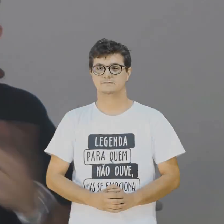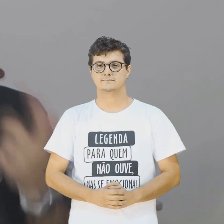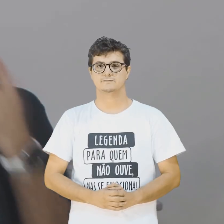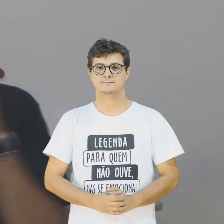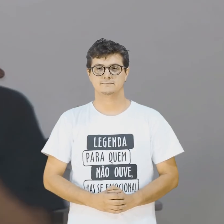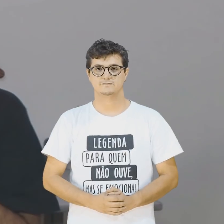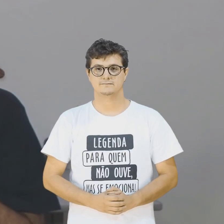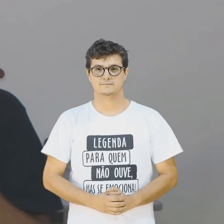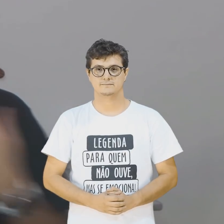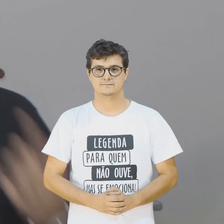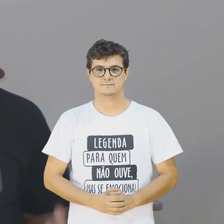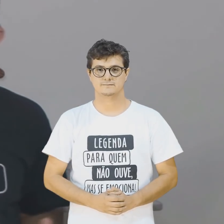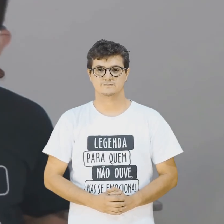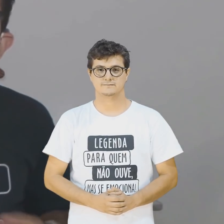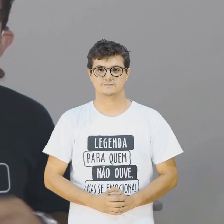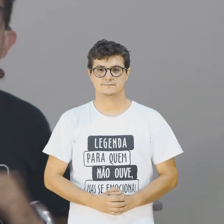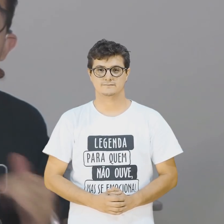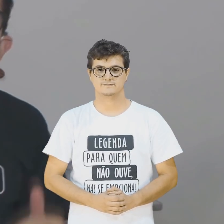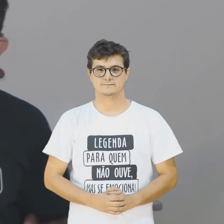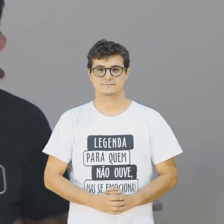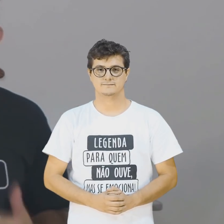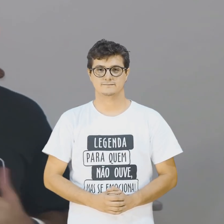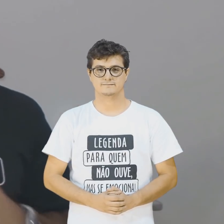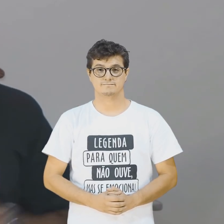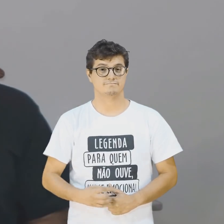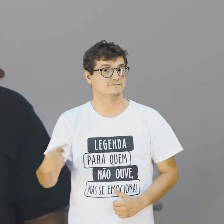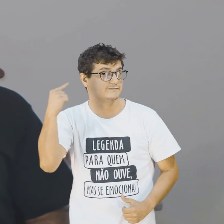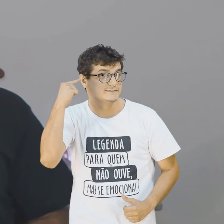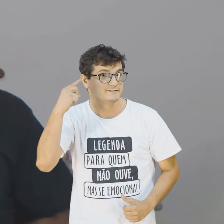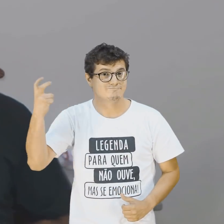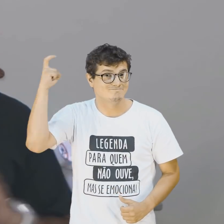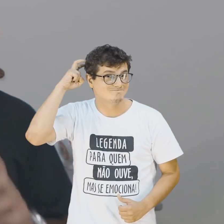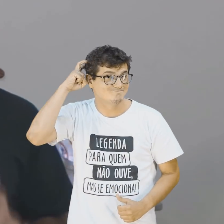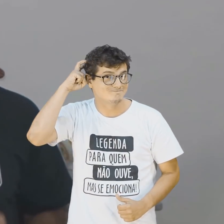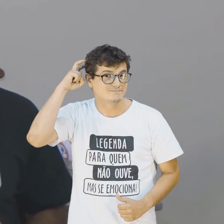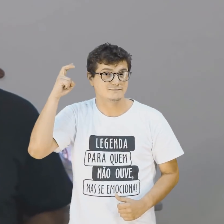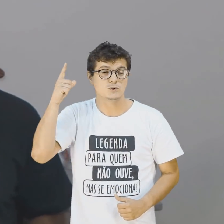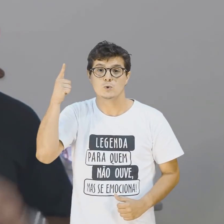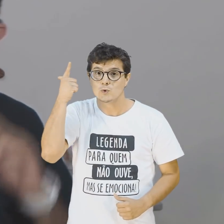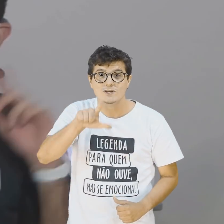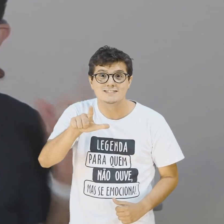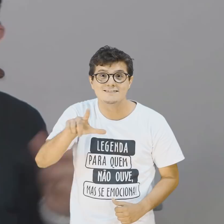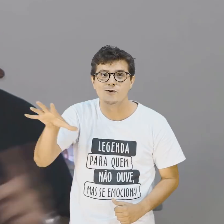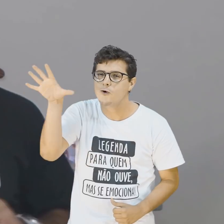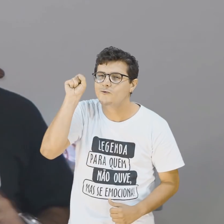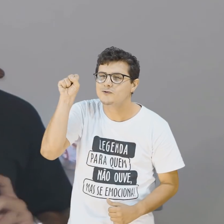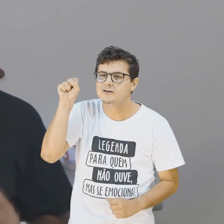[Léo] Com meu IC consigo escutar os ruídos das músicas,